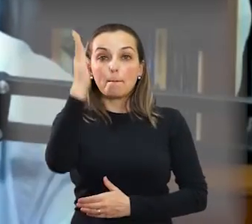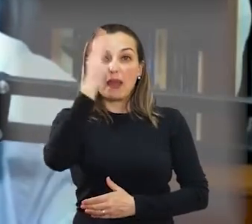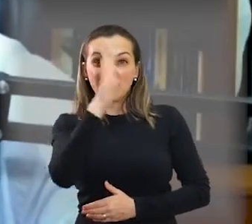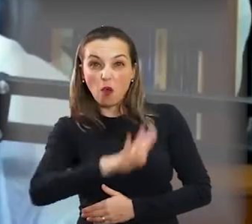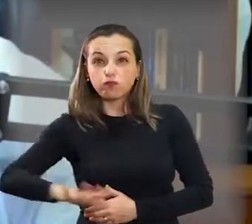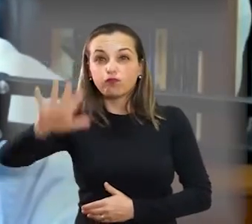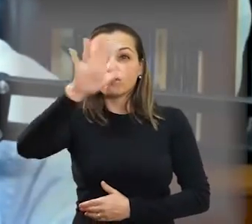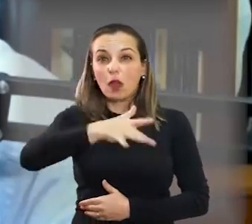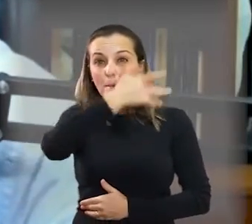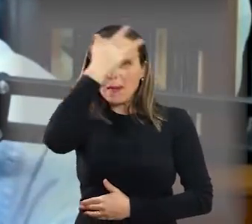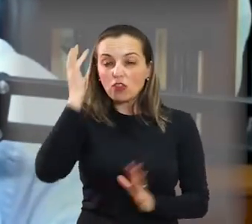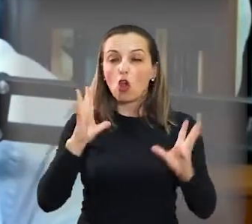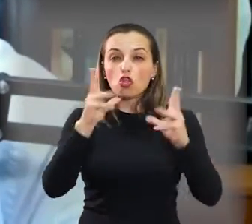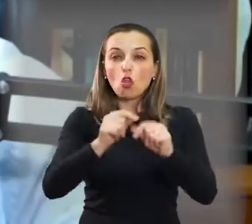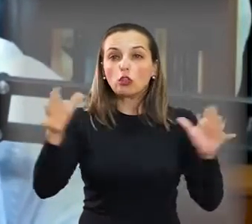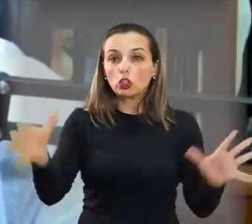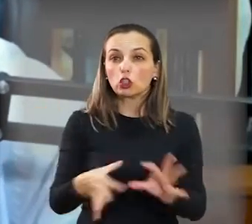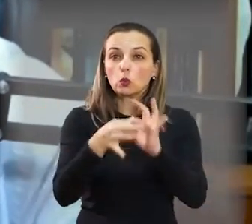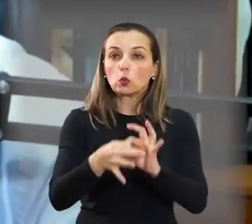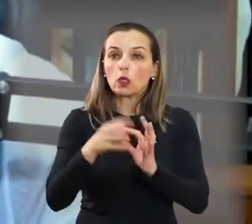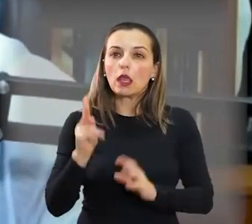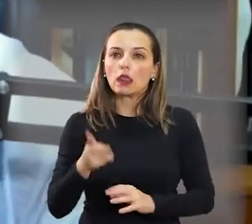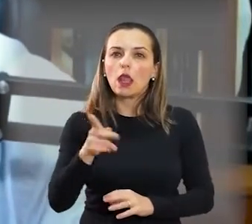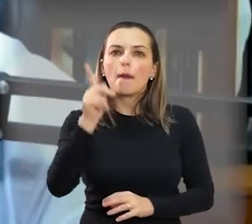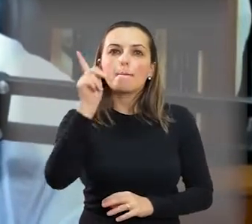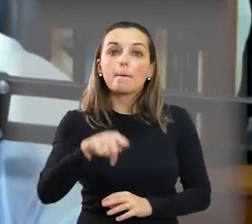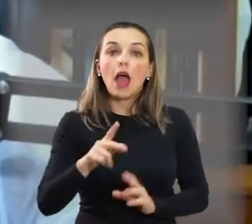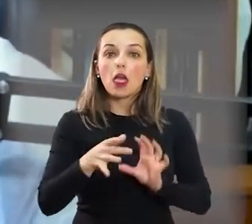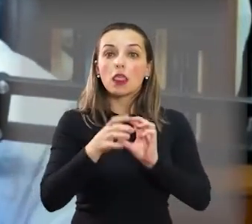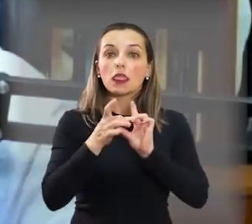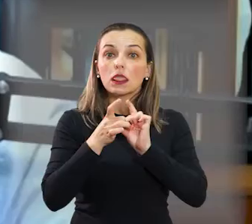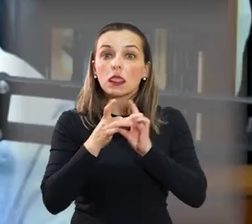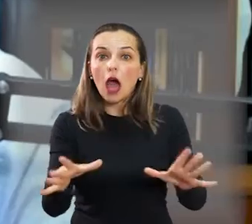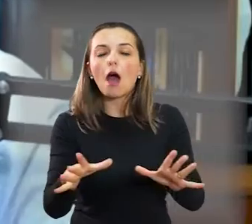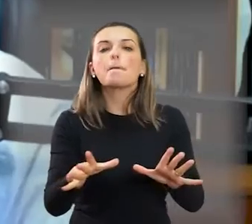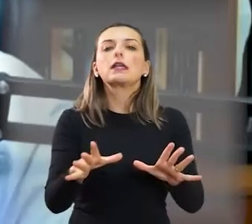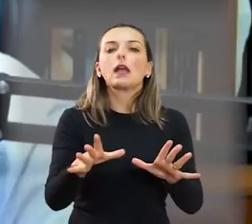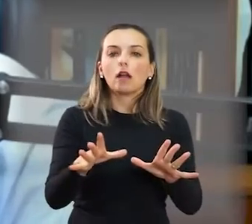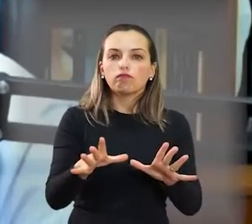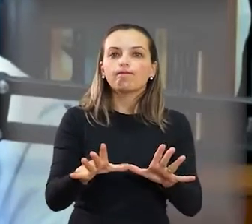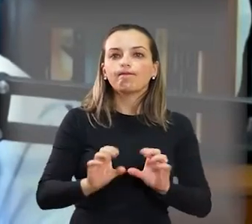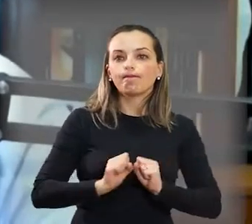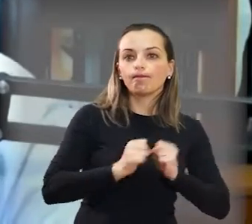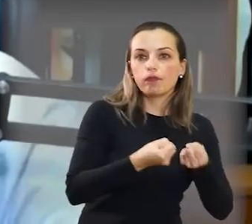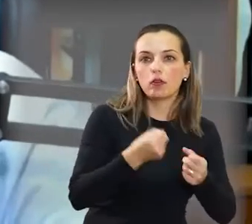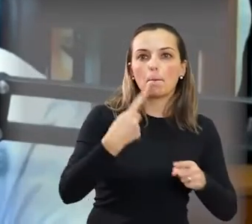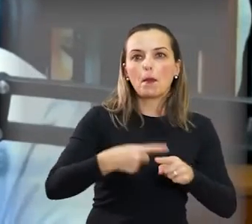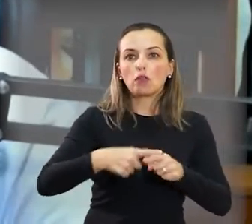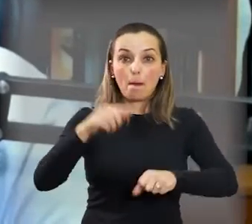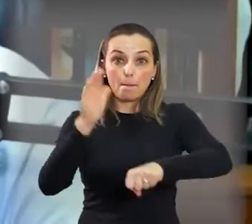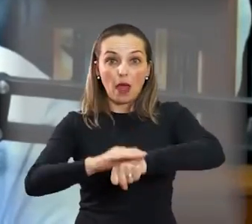unir como nação desde o início, desde sempre, seria a defesa irrestrita em relação a democracia. Porque você fazer